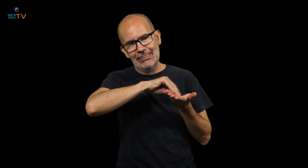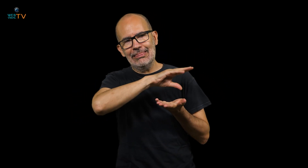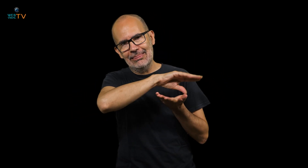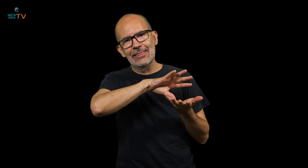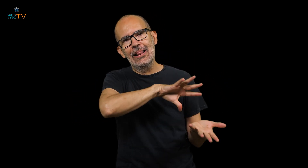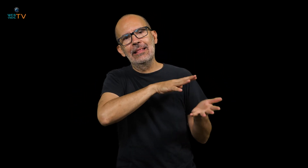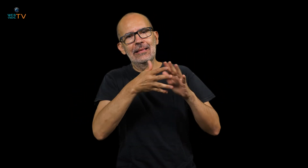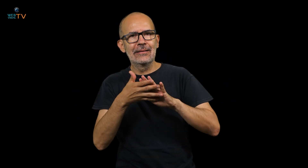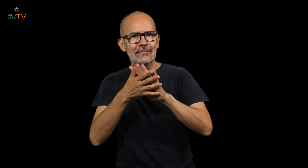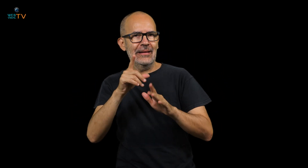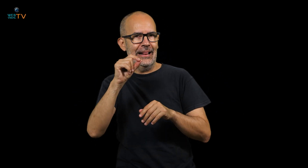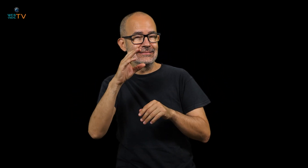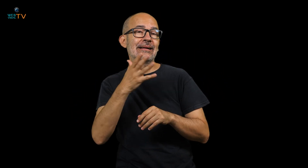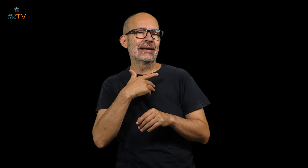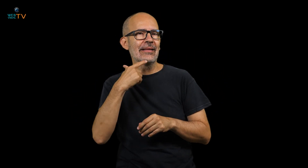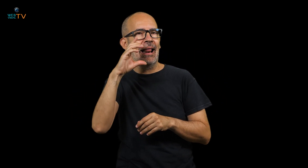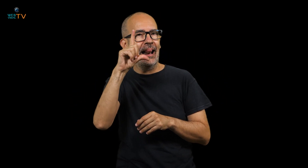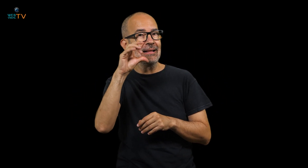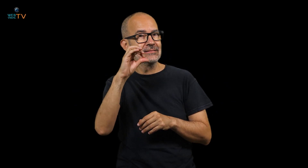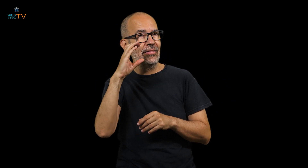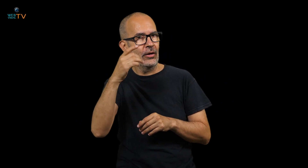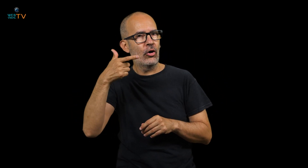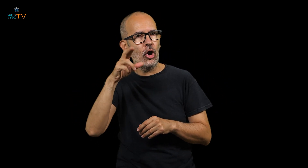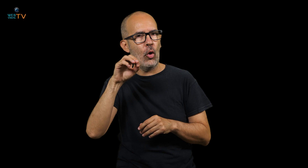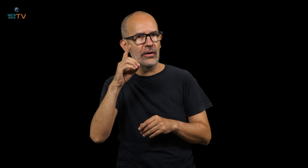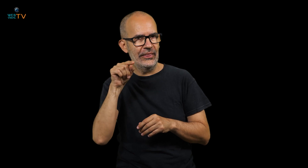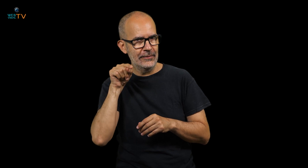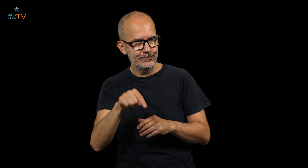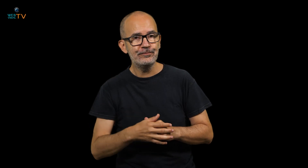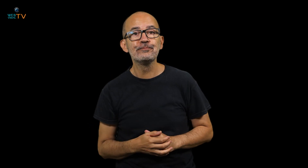Hemos decidido adaptar alguno de sus contenidos y crear así una especie de “LSCground”